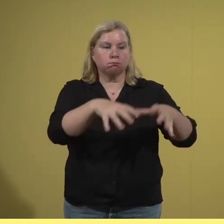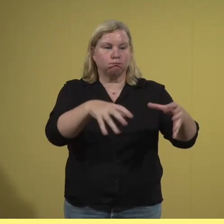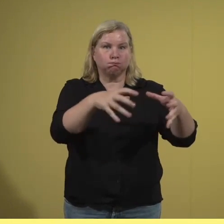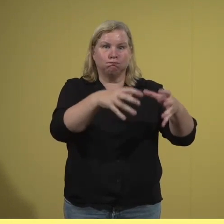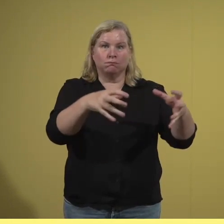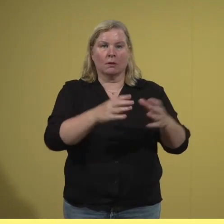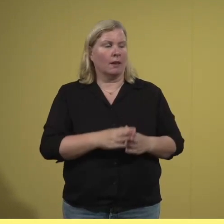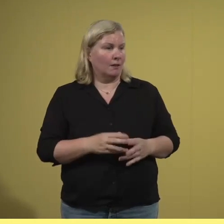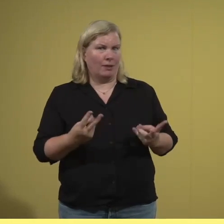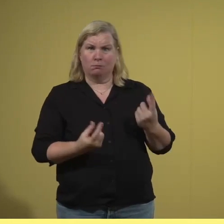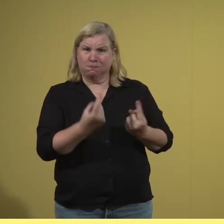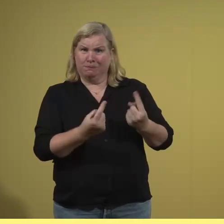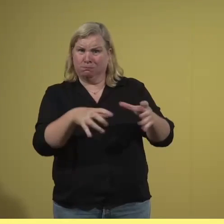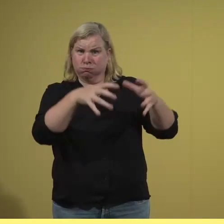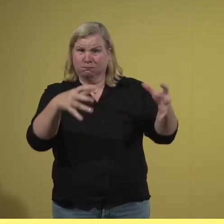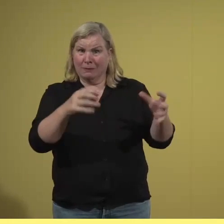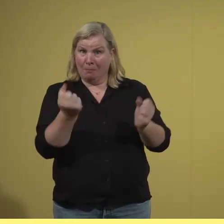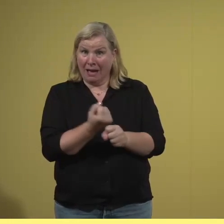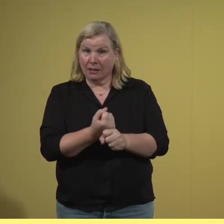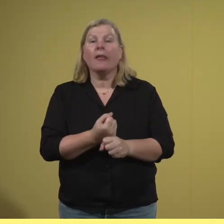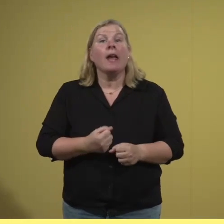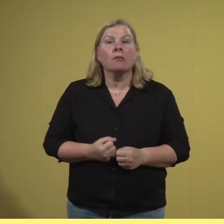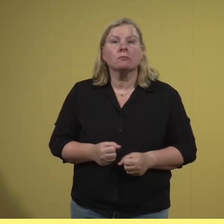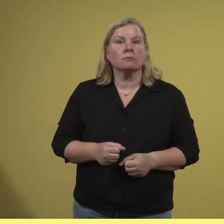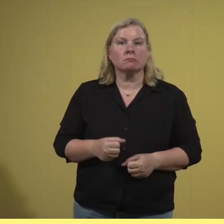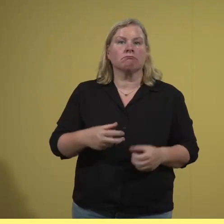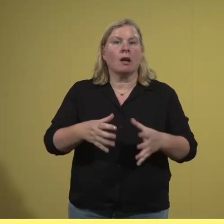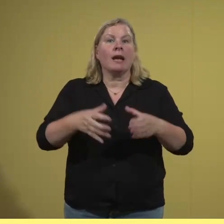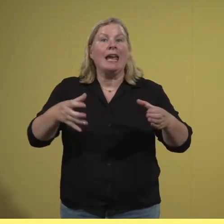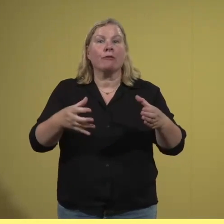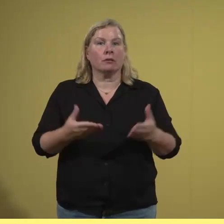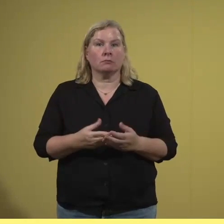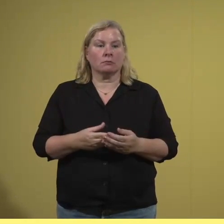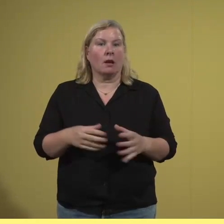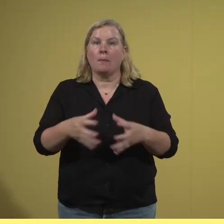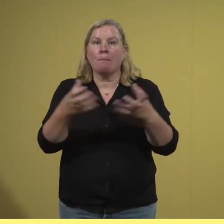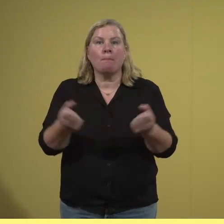Bis er anfängt zu blubbern. Der fängt an zu blubbern. Ja, du brauchst dann keine Hefe oder kein Backpulver.